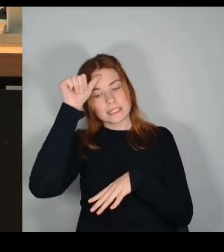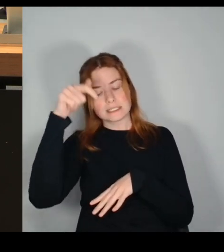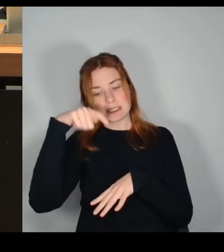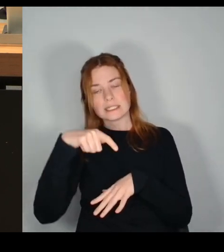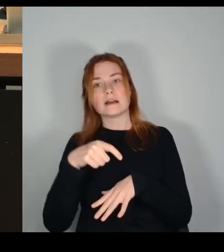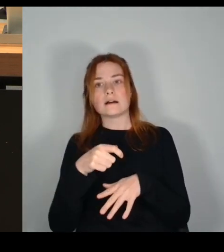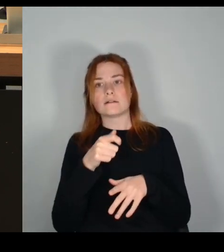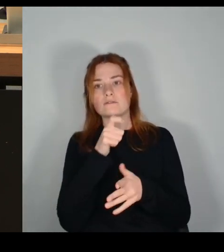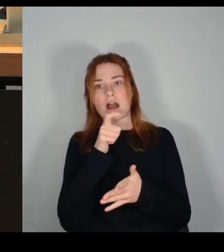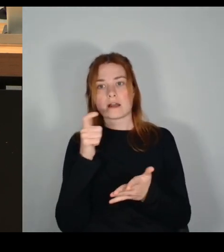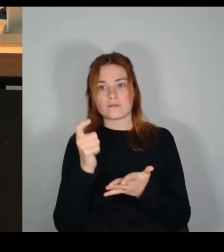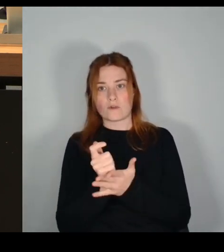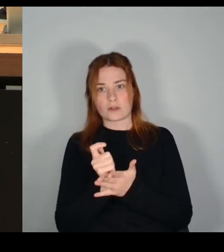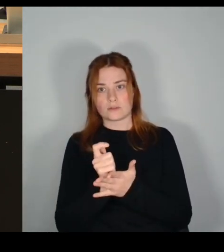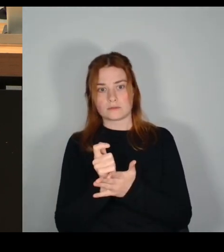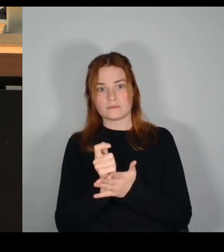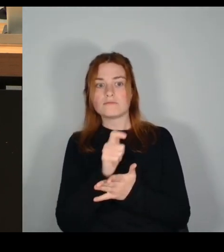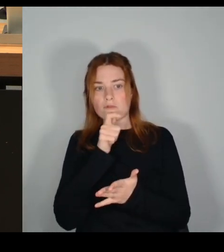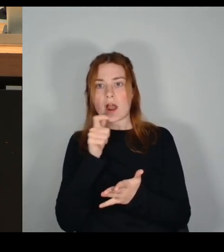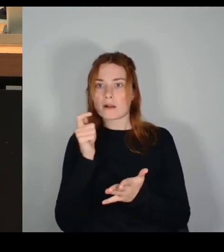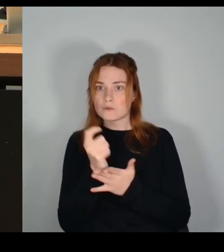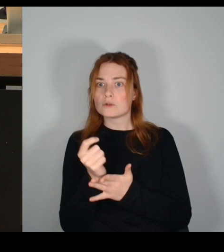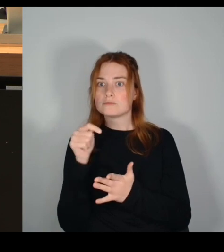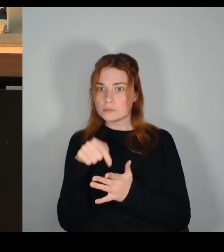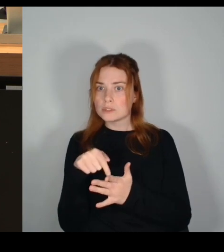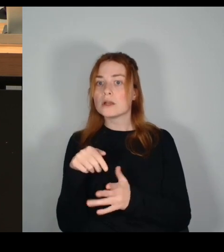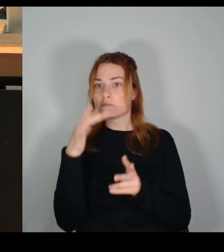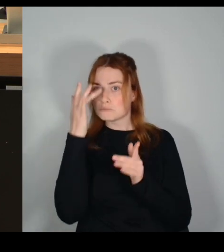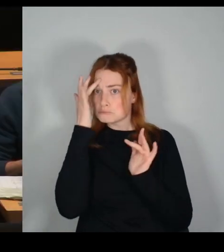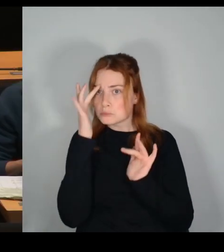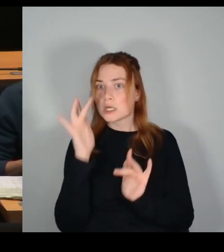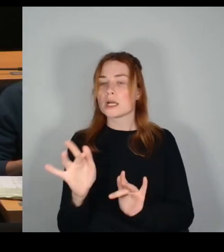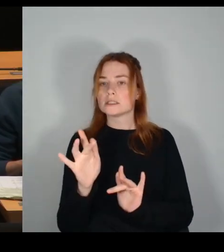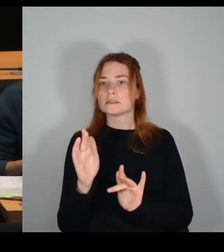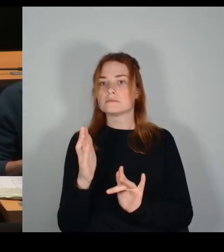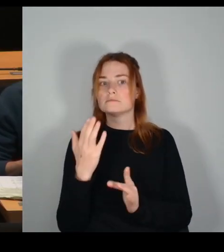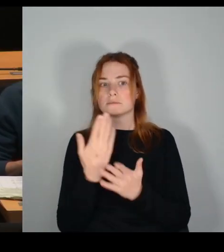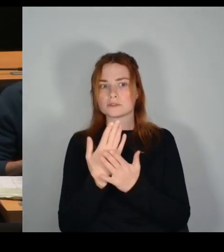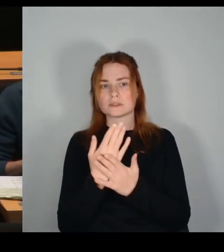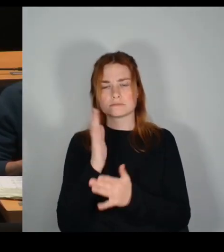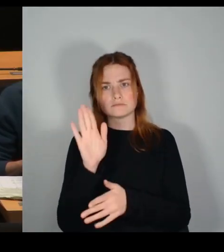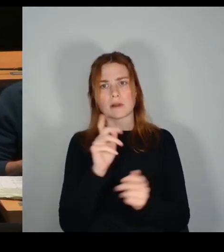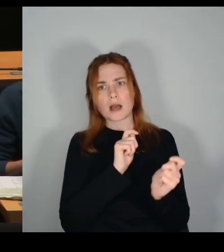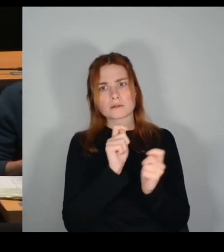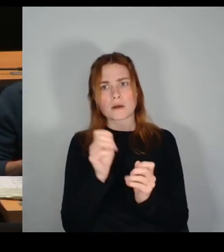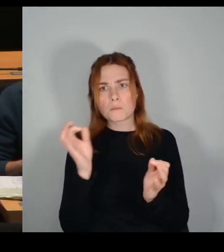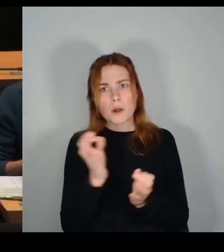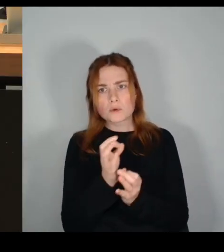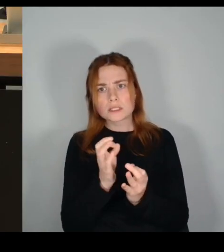Und deswegen bedarf es Ihres Antrages nicht. Und aus dem, was ich gerade von Düzen Tekkal zitiert habe,